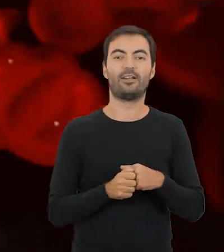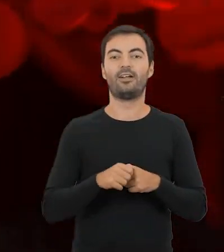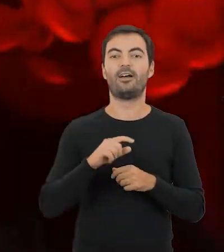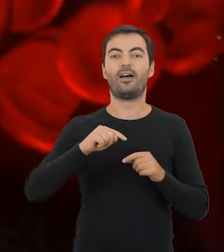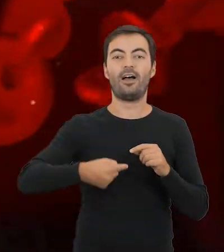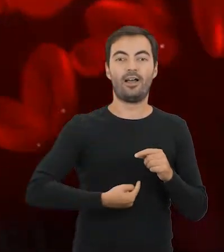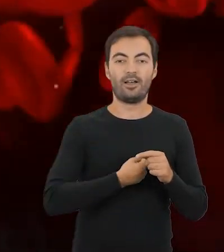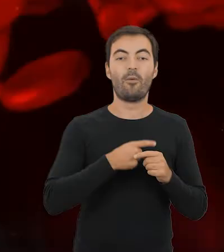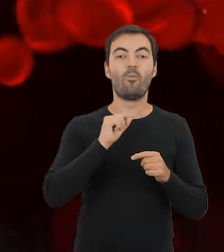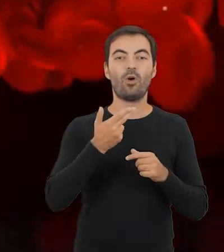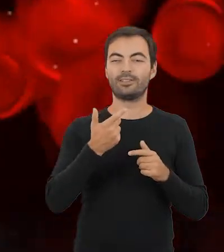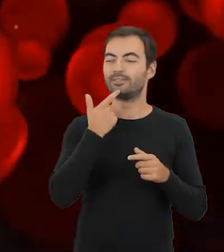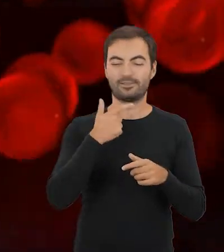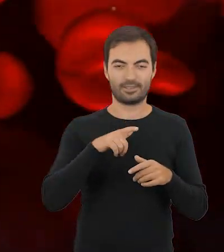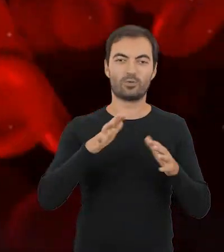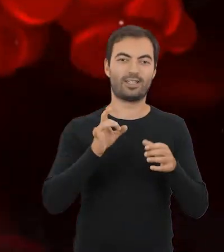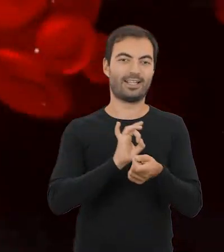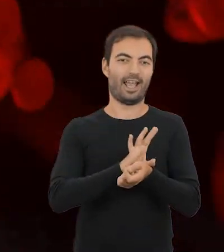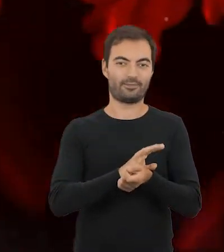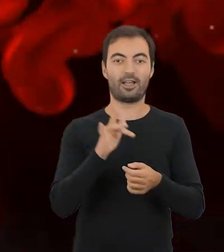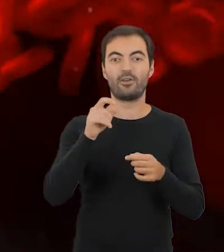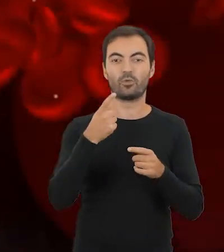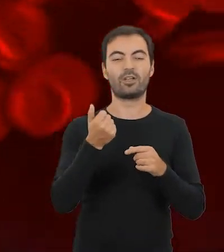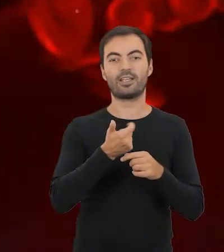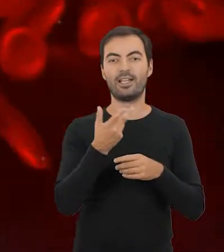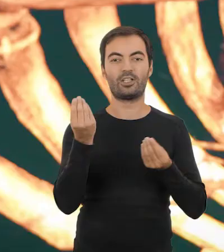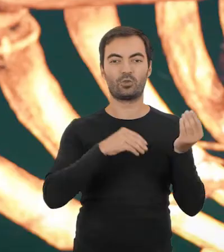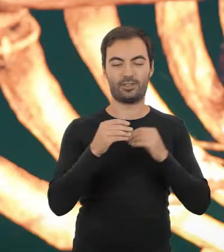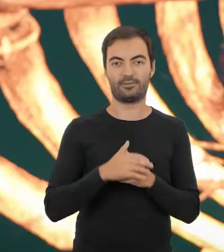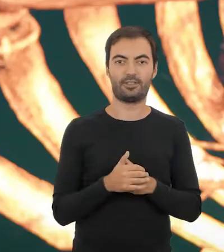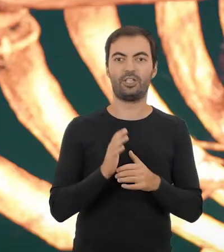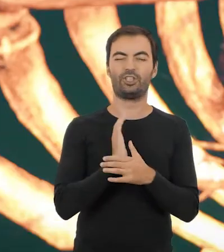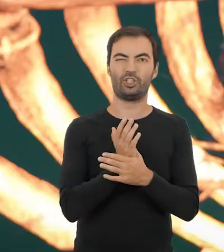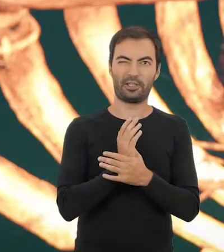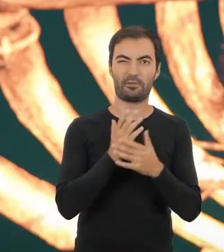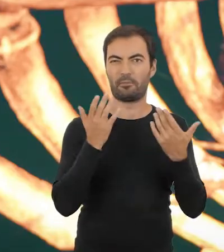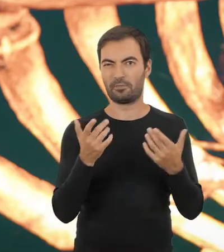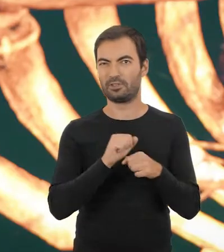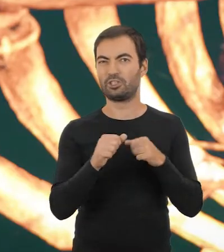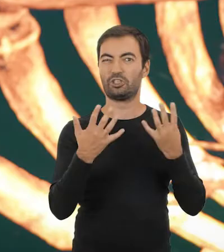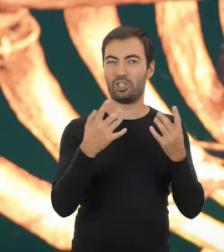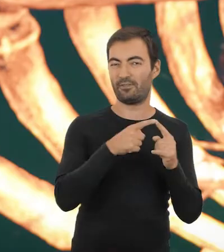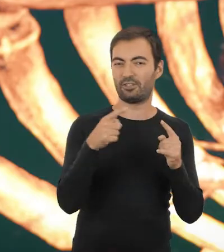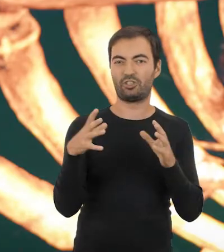która składa się z kilku składników, średnio stanowi ona ok. 9-10% masy naszego ciała.